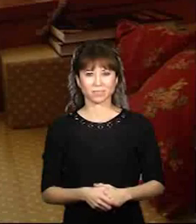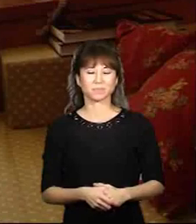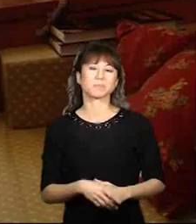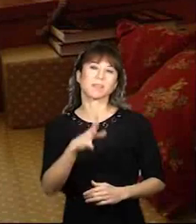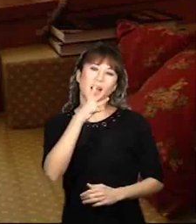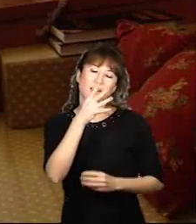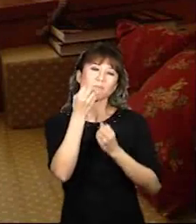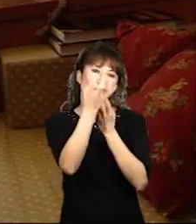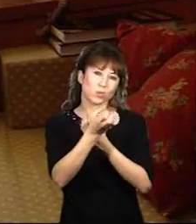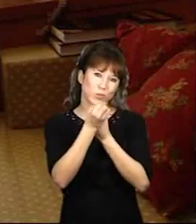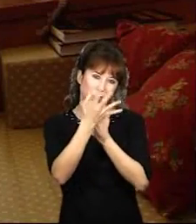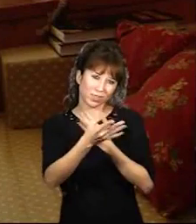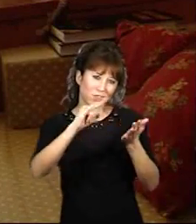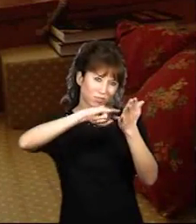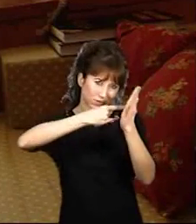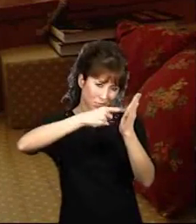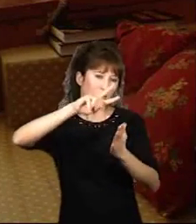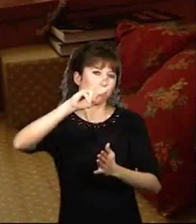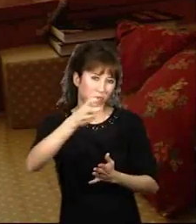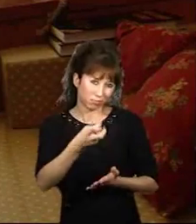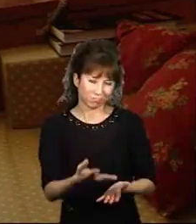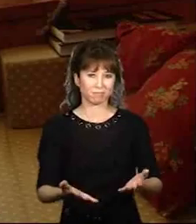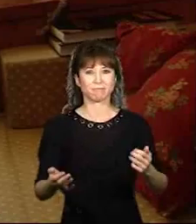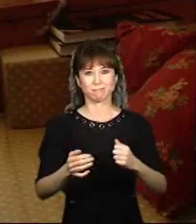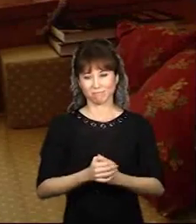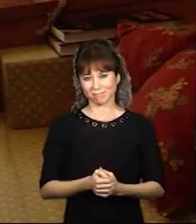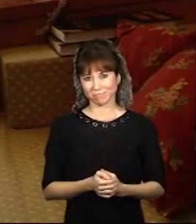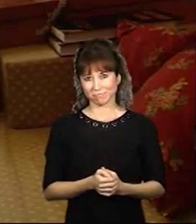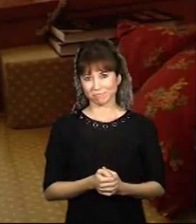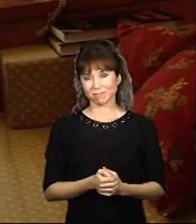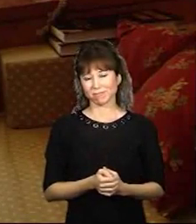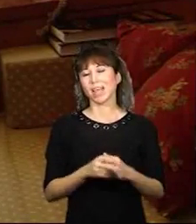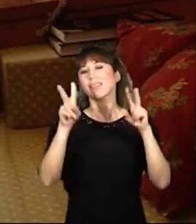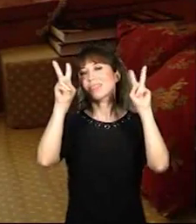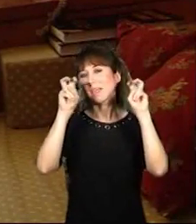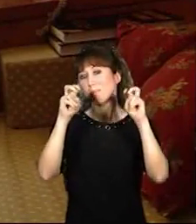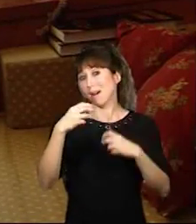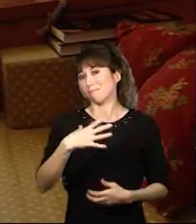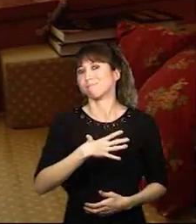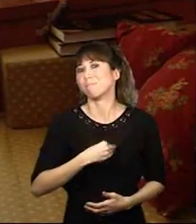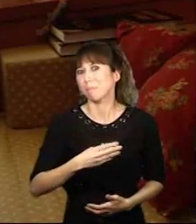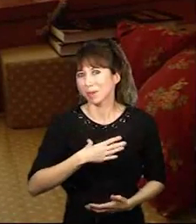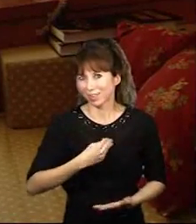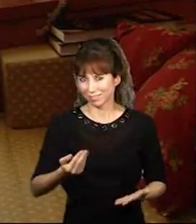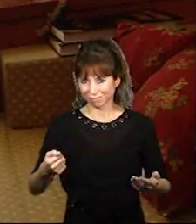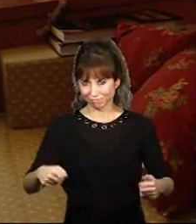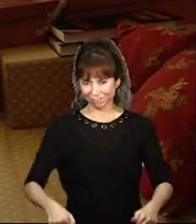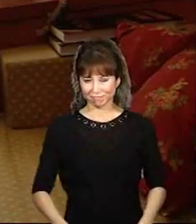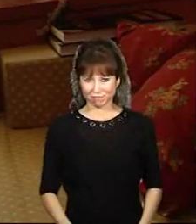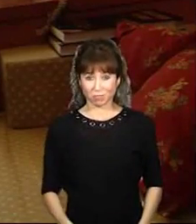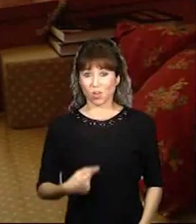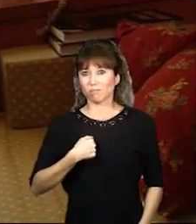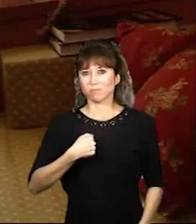(CARLOS) Otro sistema de acceso a la información consistiría en el acceso al soporte en papel,